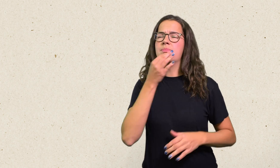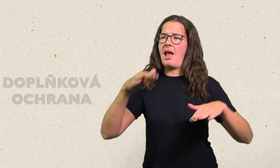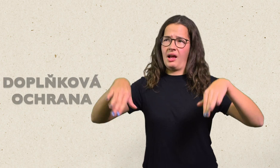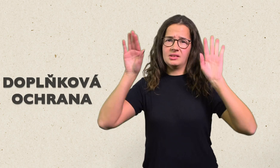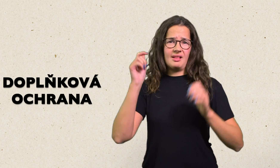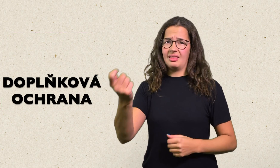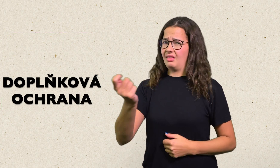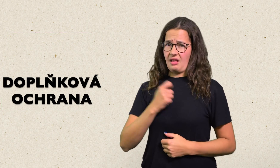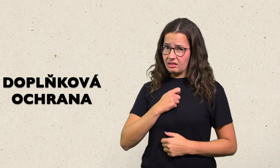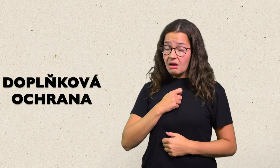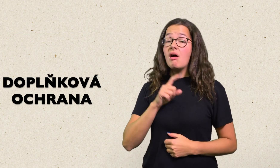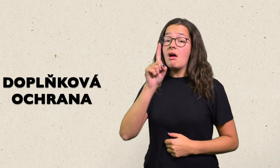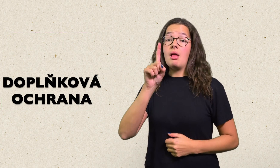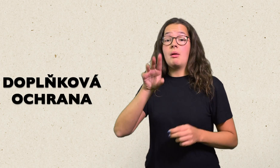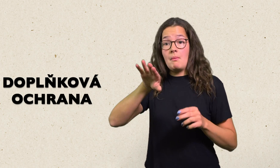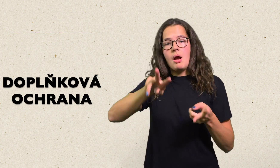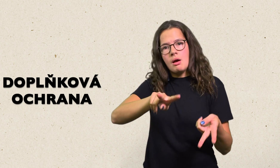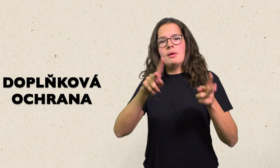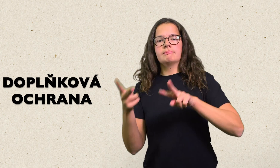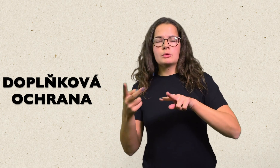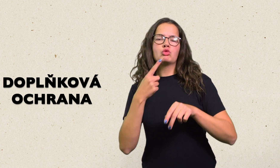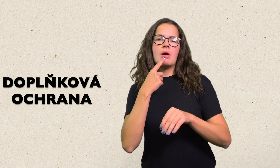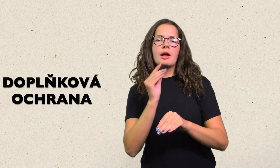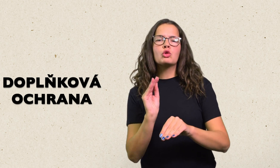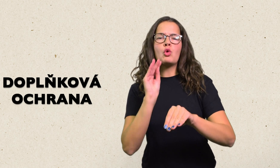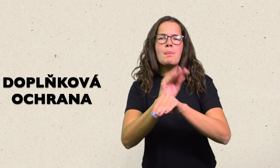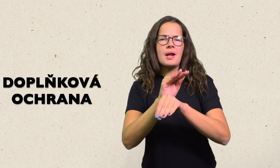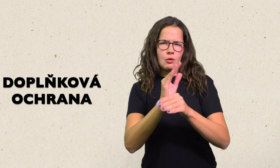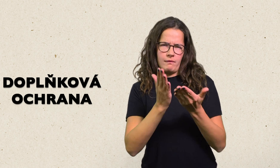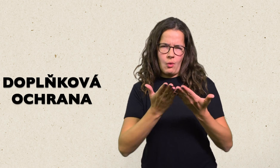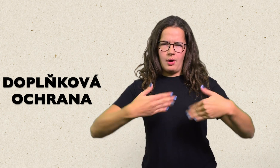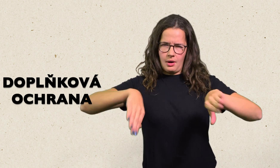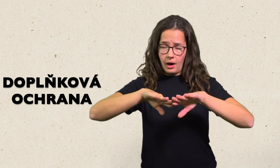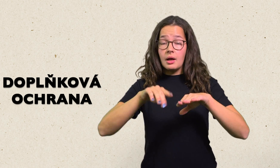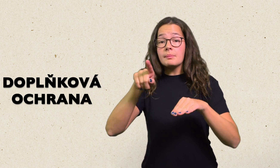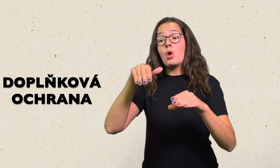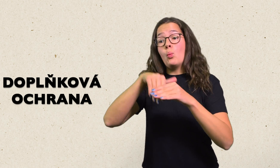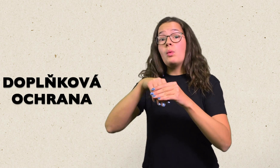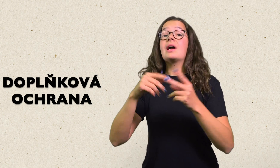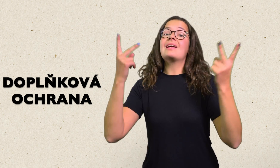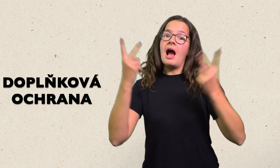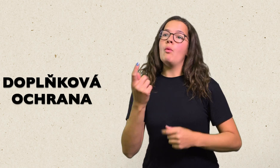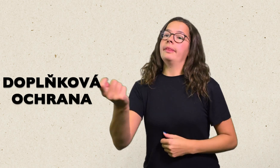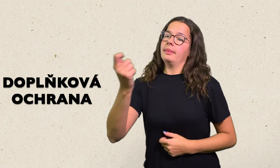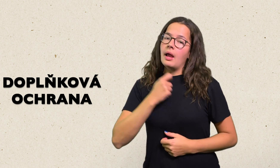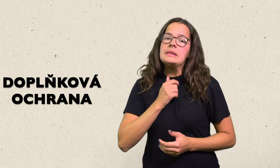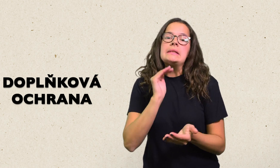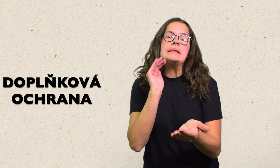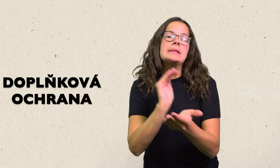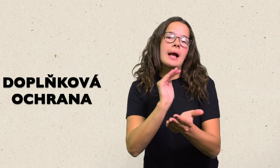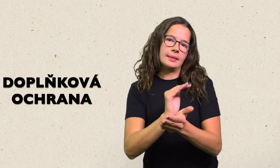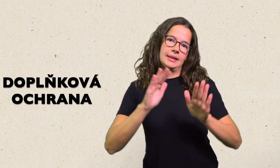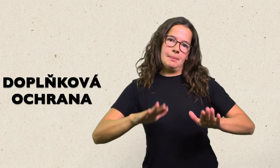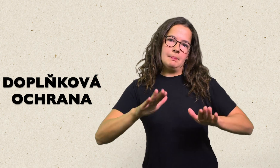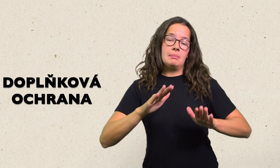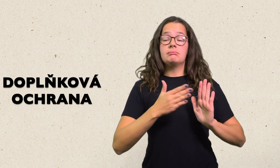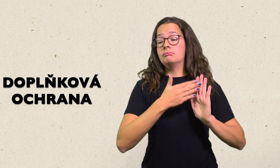Někteří lidé nedostanou azyl, ale mohou dostat tzv. doplňkovou ochranu. To znamená, že můžou v zemi zůstat jenom na omezenou dobu,